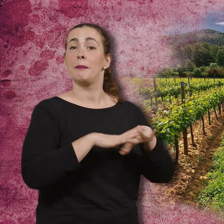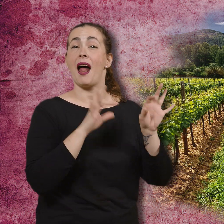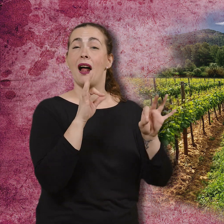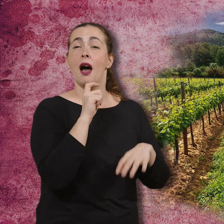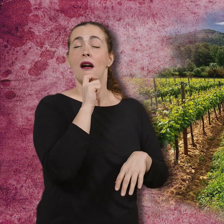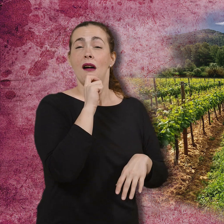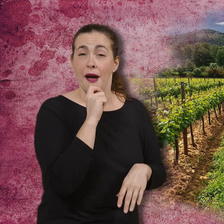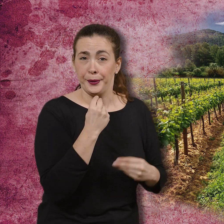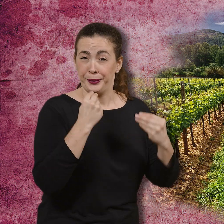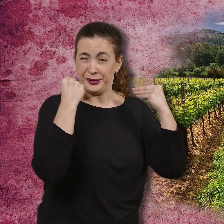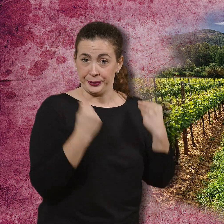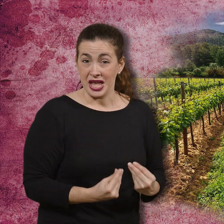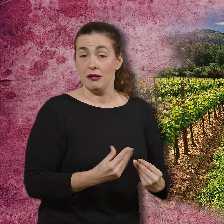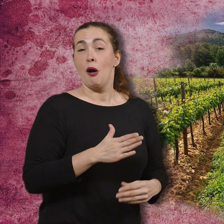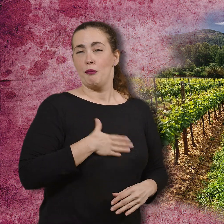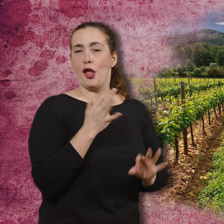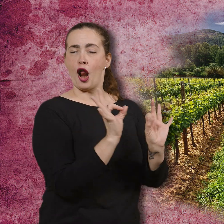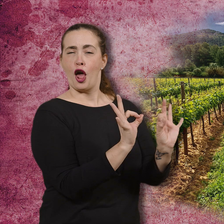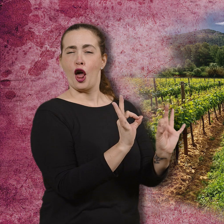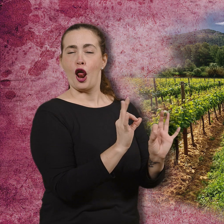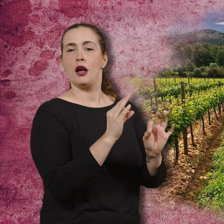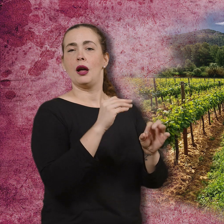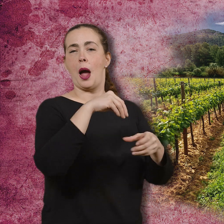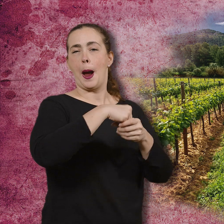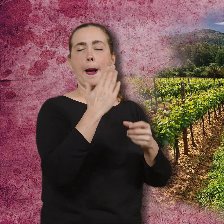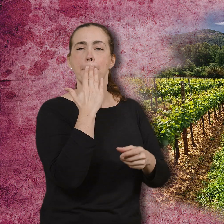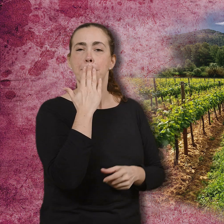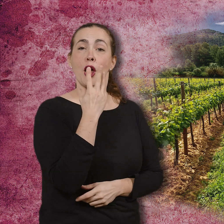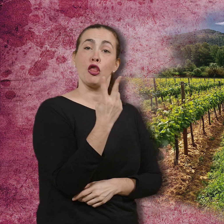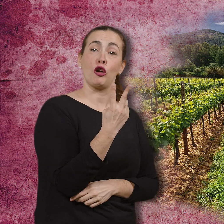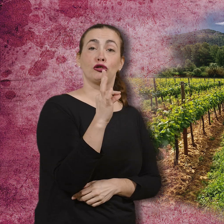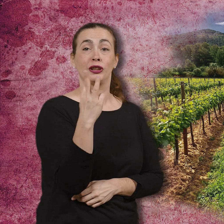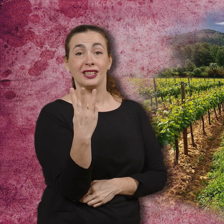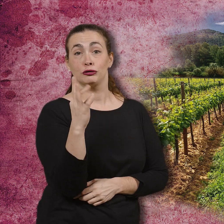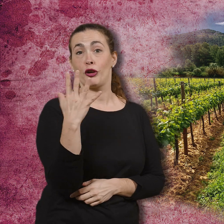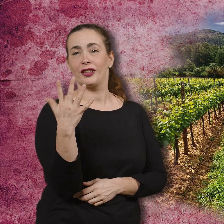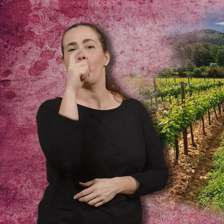i un període d'envelliment total de dos, tres o cinc anys respectivament;